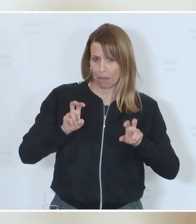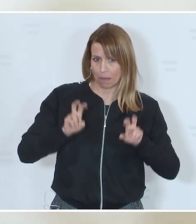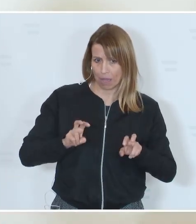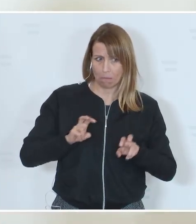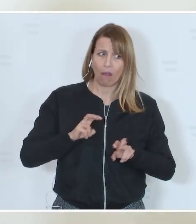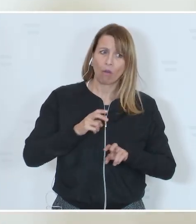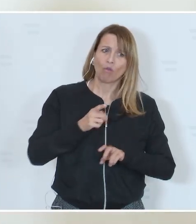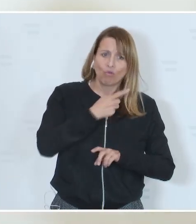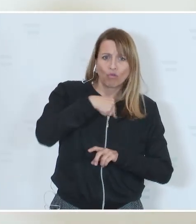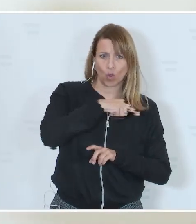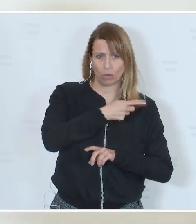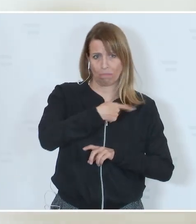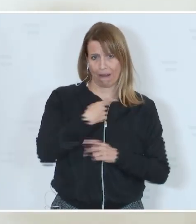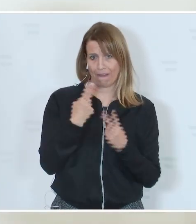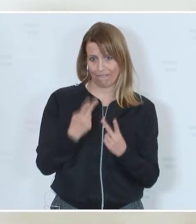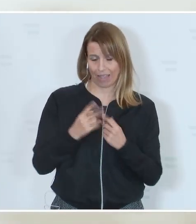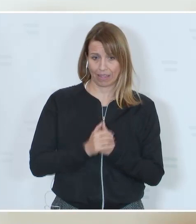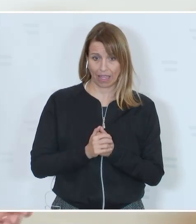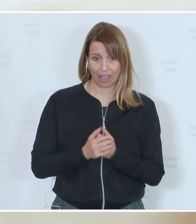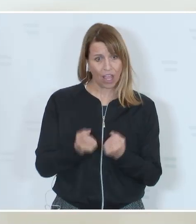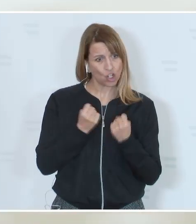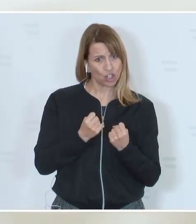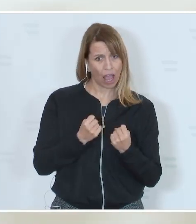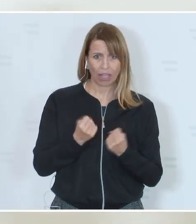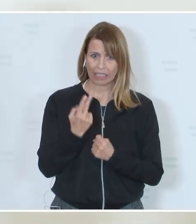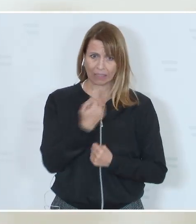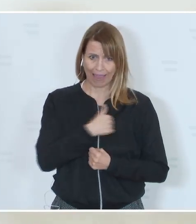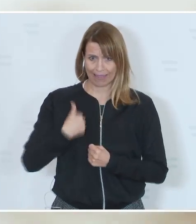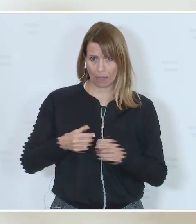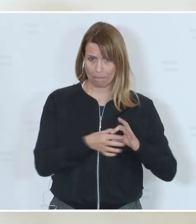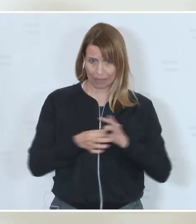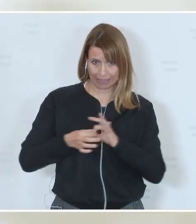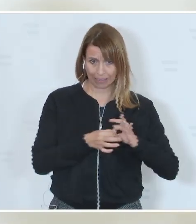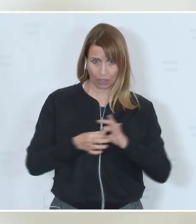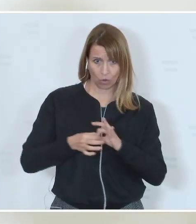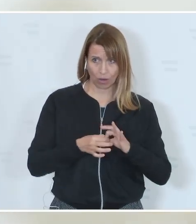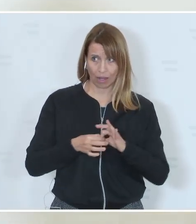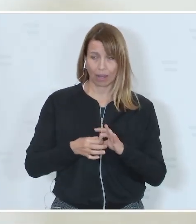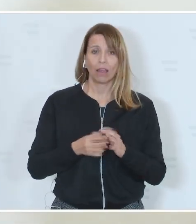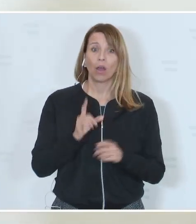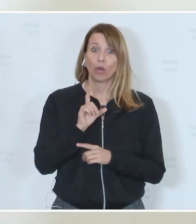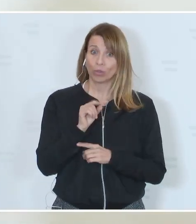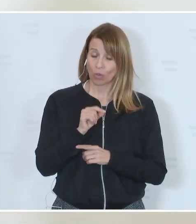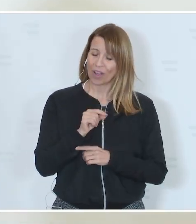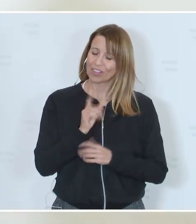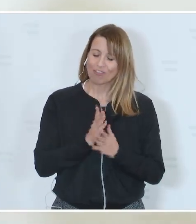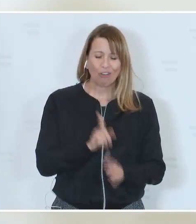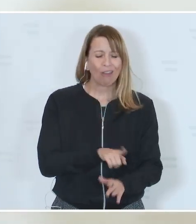sind. Unsere starken bilateralen Beziehungen sind Ausdruck für unsere langandauernde Freundschaft.